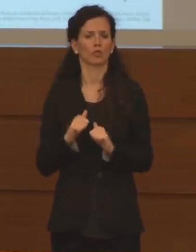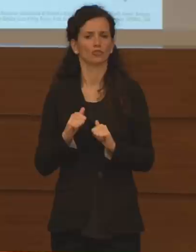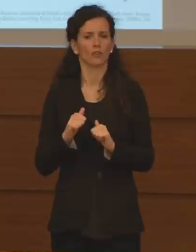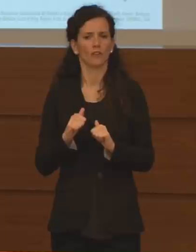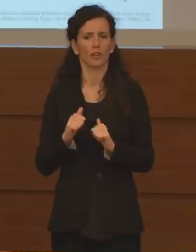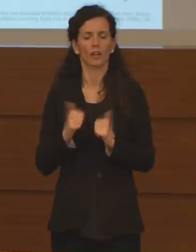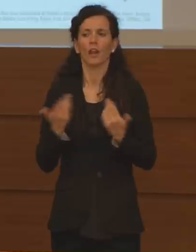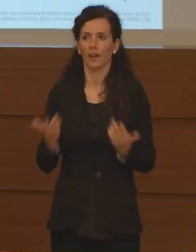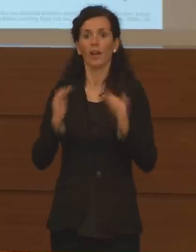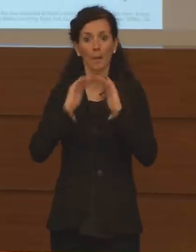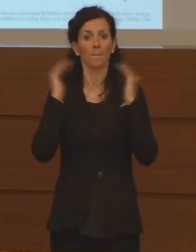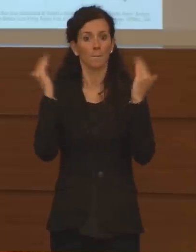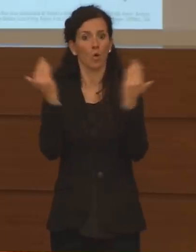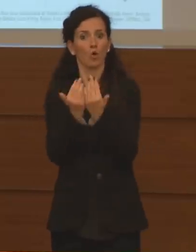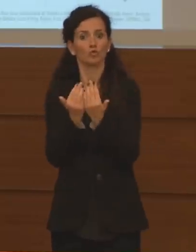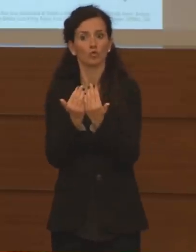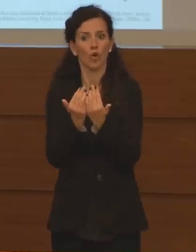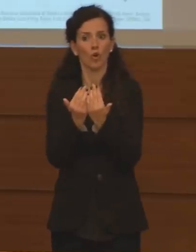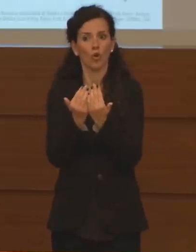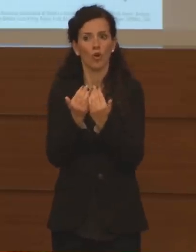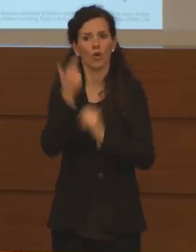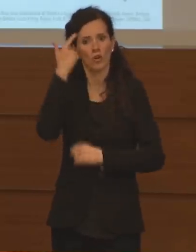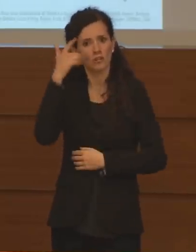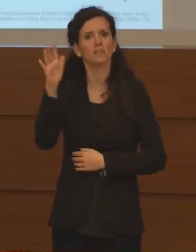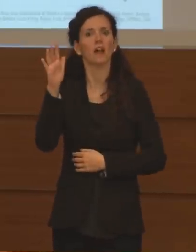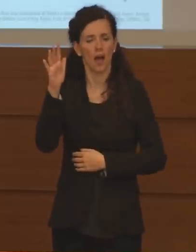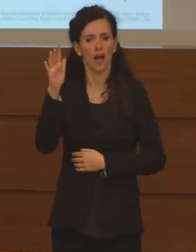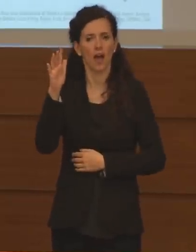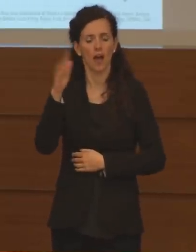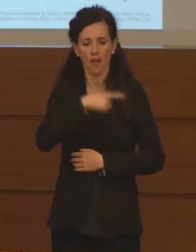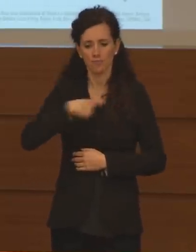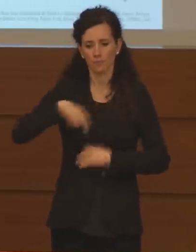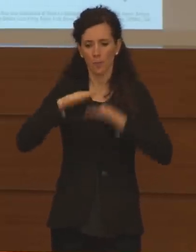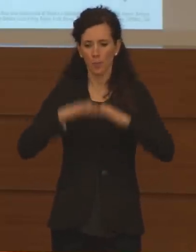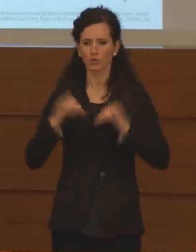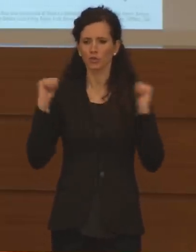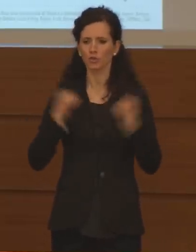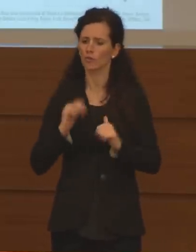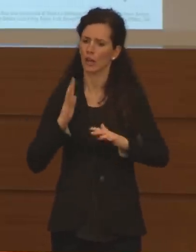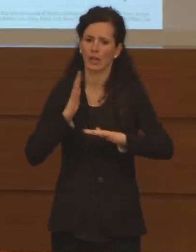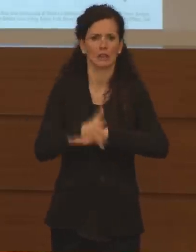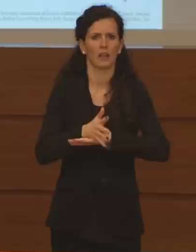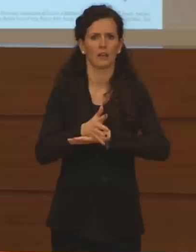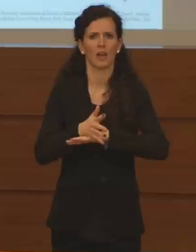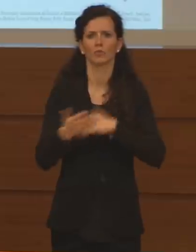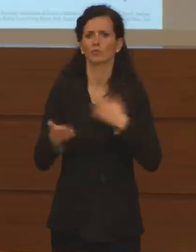mondo ha la maggiore capacità di intervento e di organizzazione e quindi